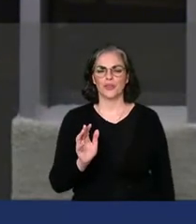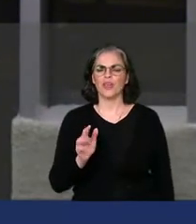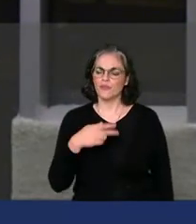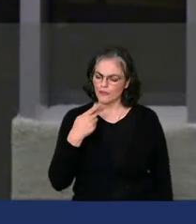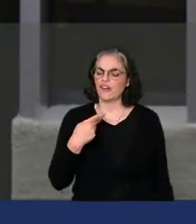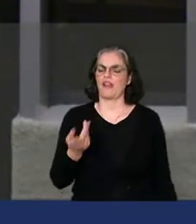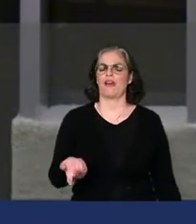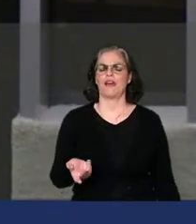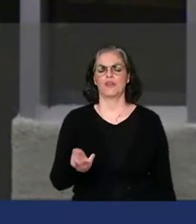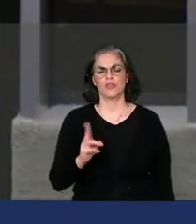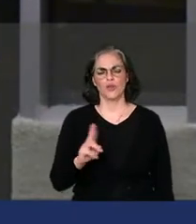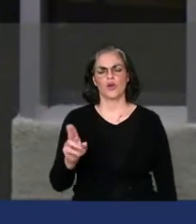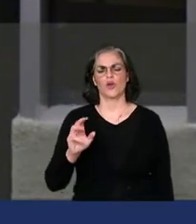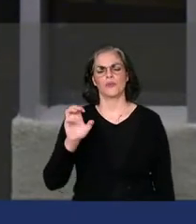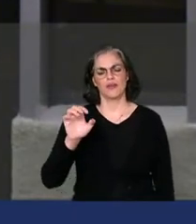FIGUEIREDO DO CEARÁ, EU VOU